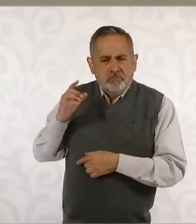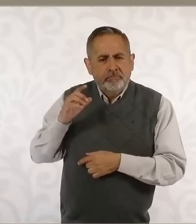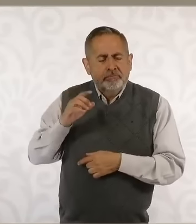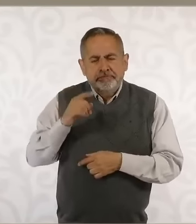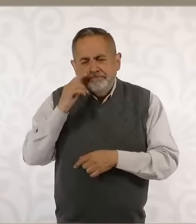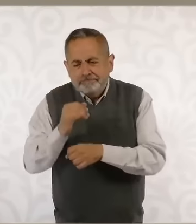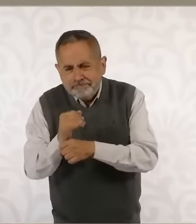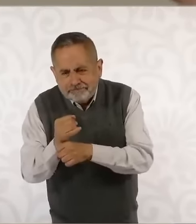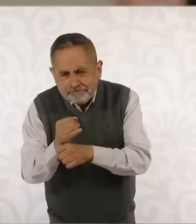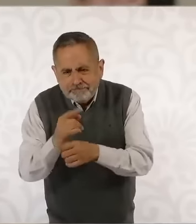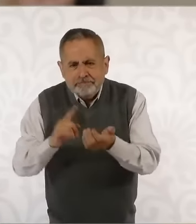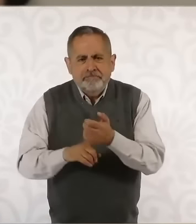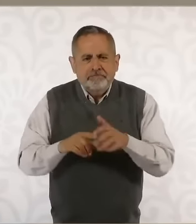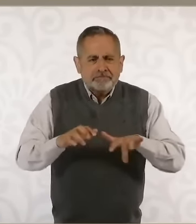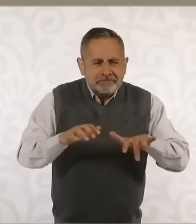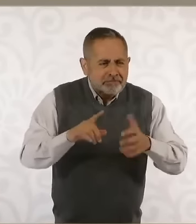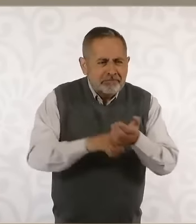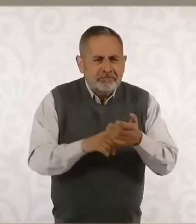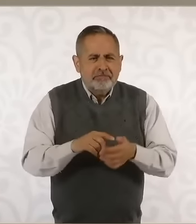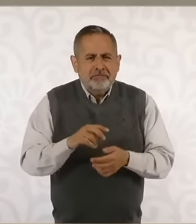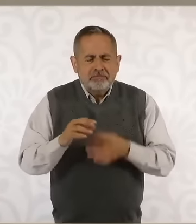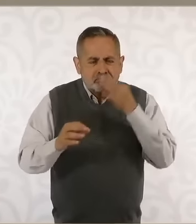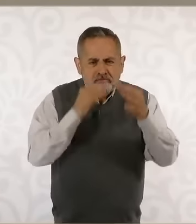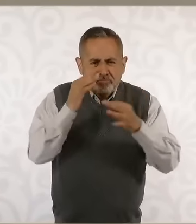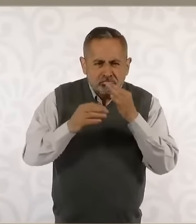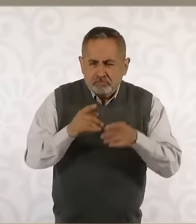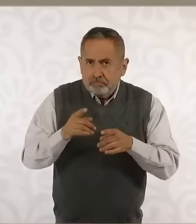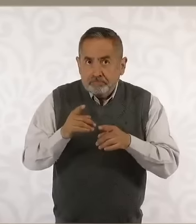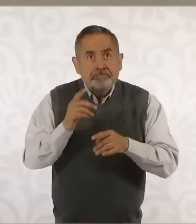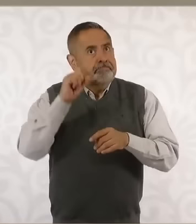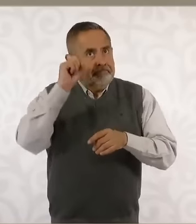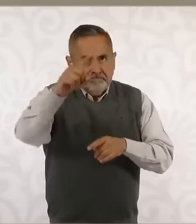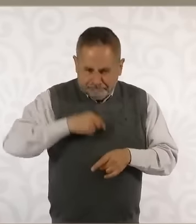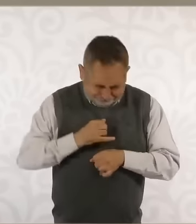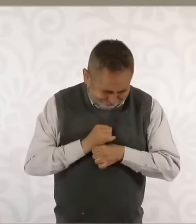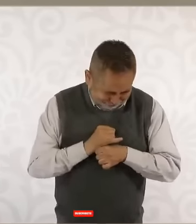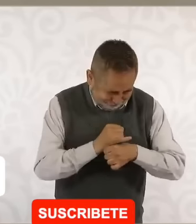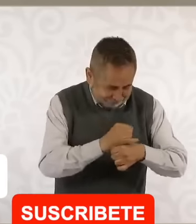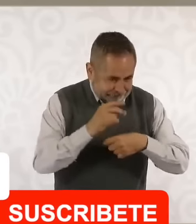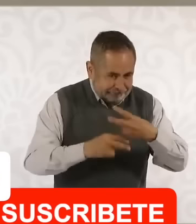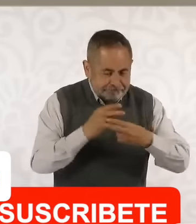sobre las cuentas digitales en Reporteros MX nos adelantamos el mismo día y eh pues la